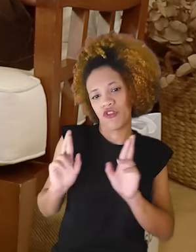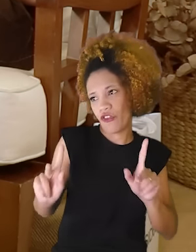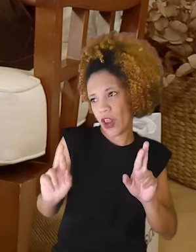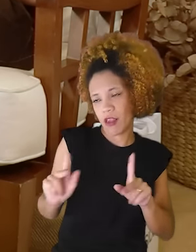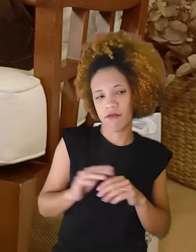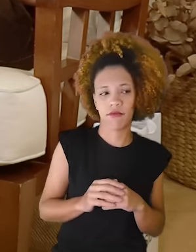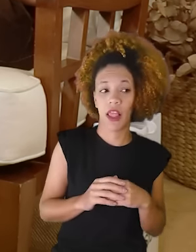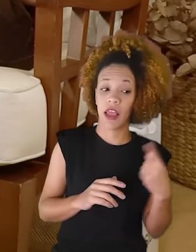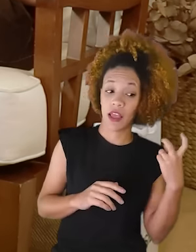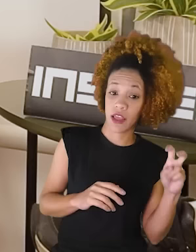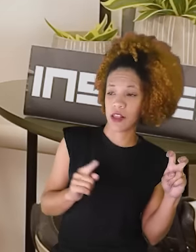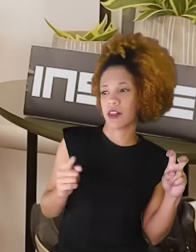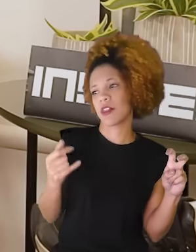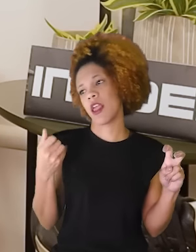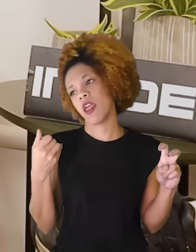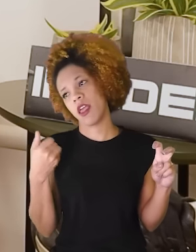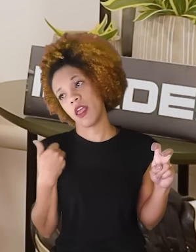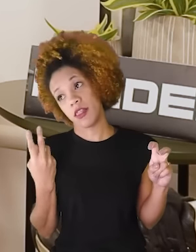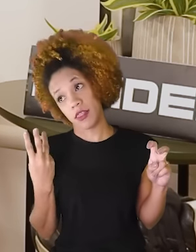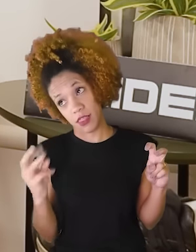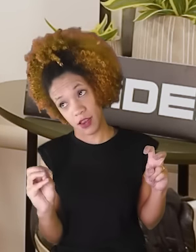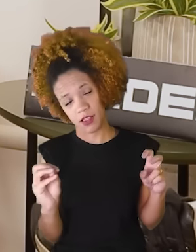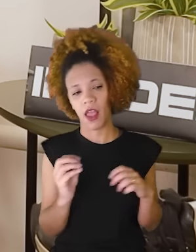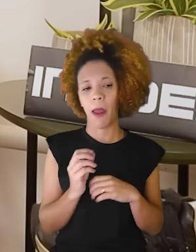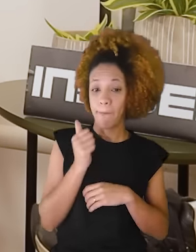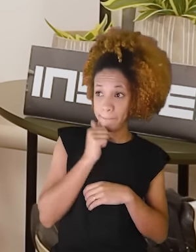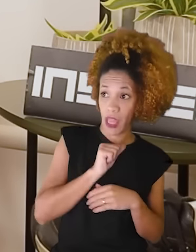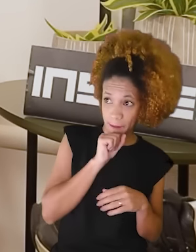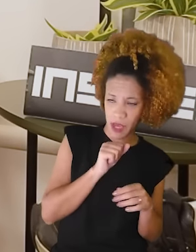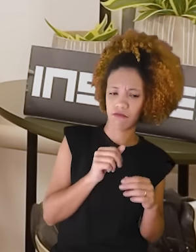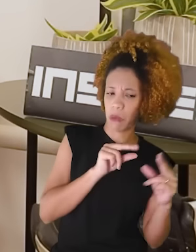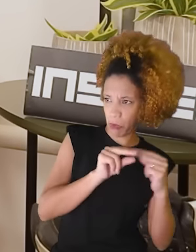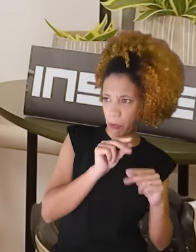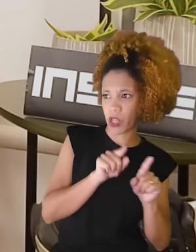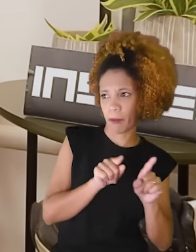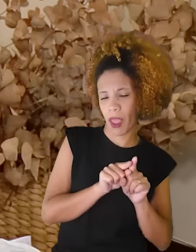el tinha 30 então meu irmão tinha essas conversas comigo minha mãe também meu pai não seu pai nunca